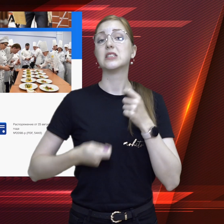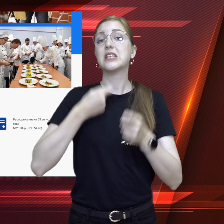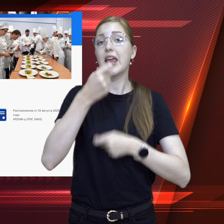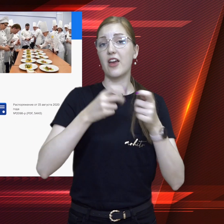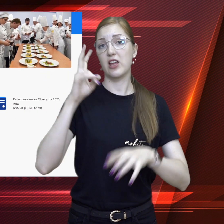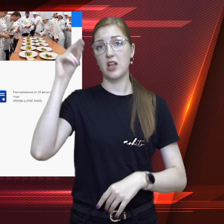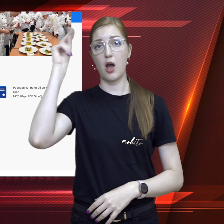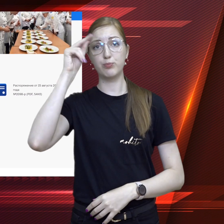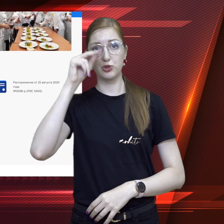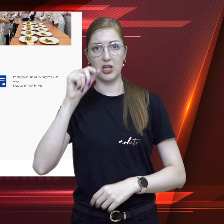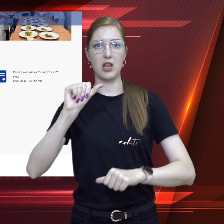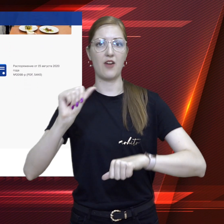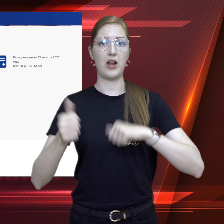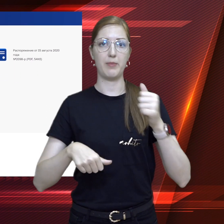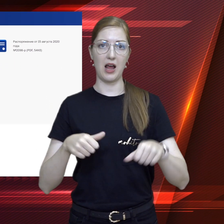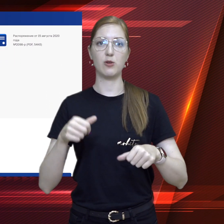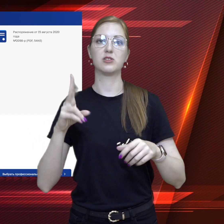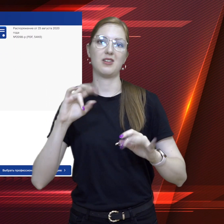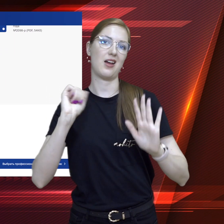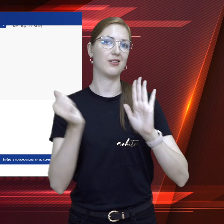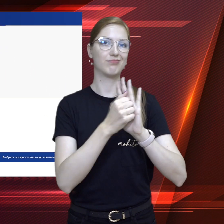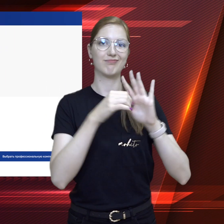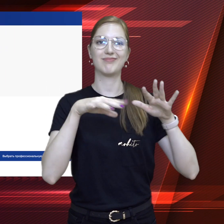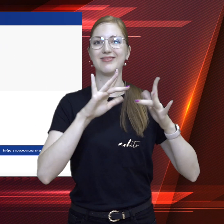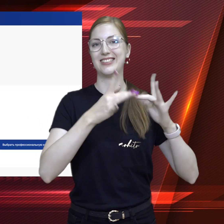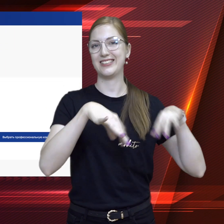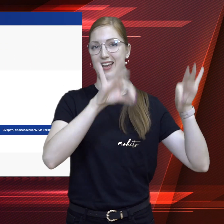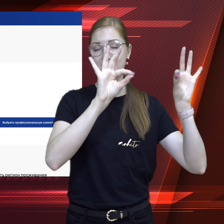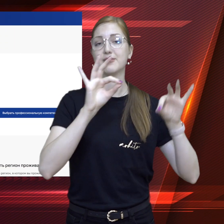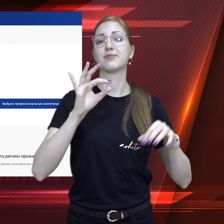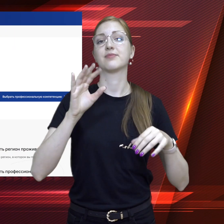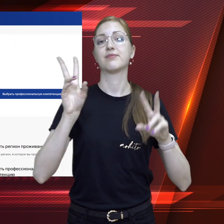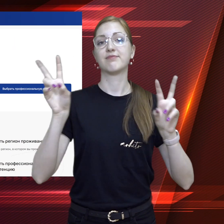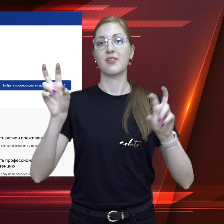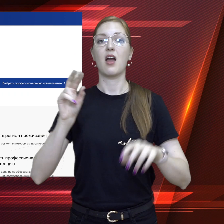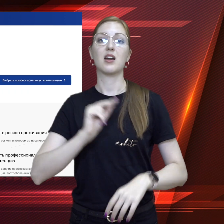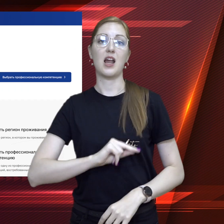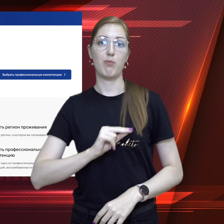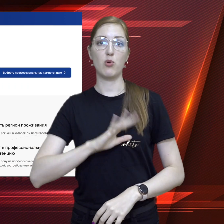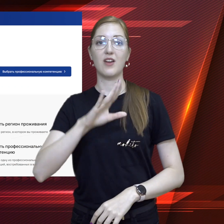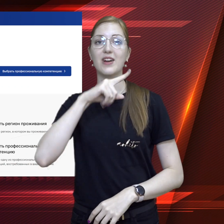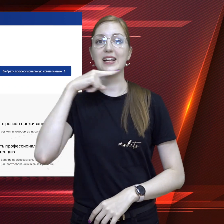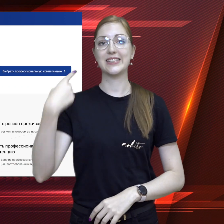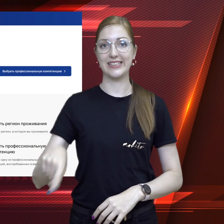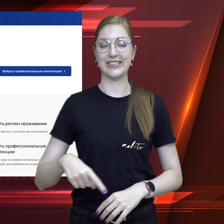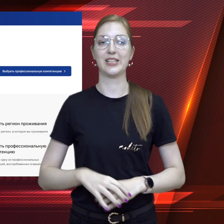Заявки на обучение оформляются на портале «Работа в России».